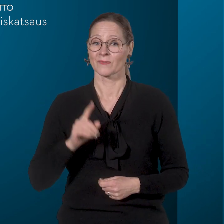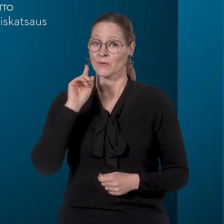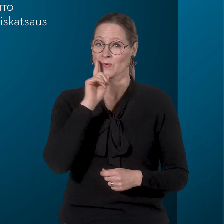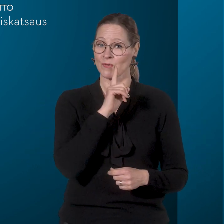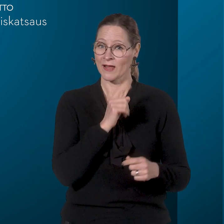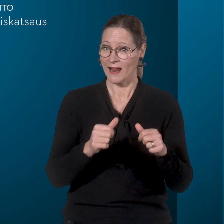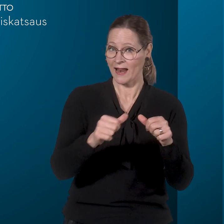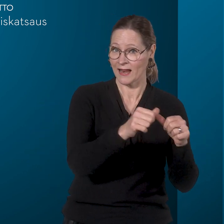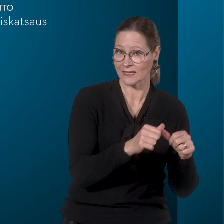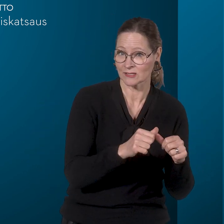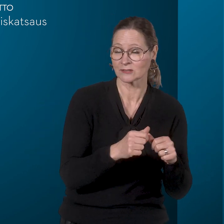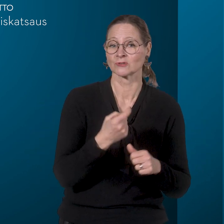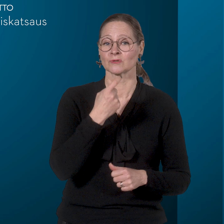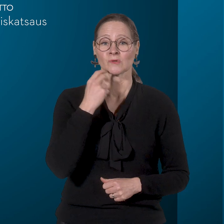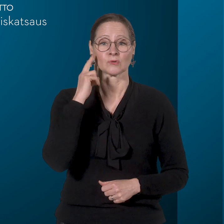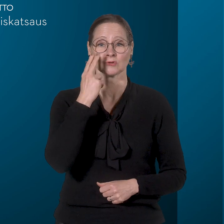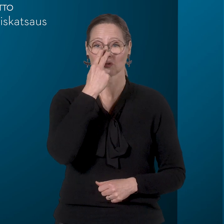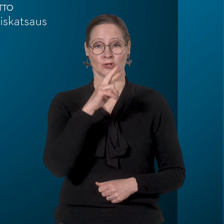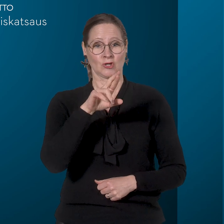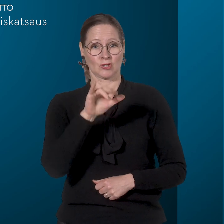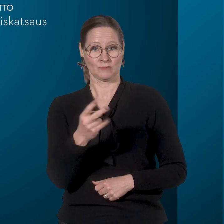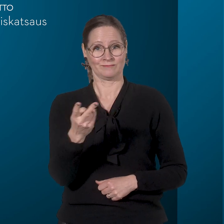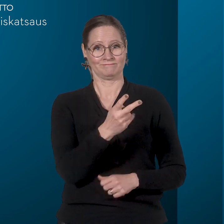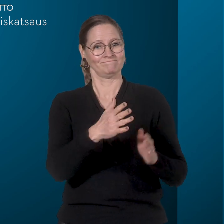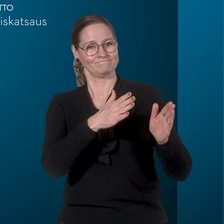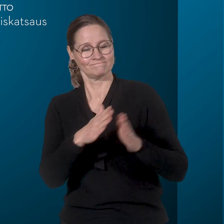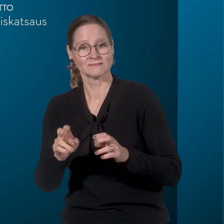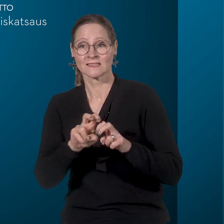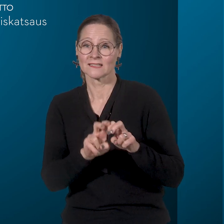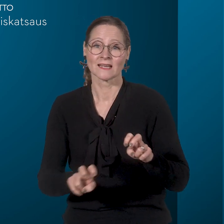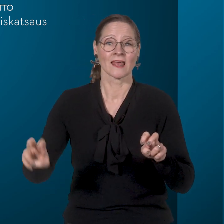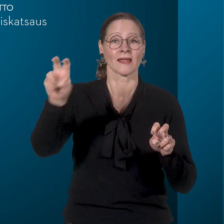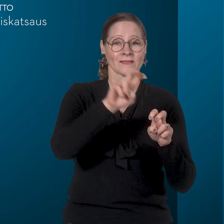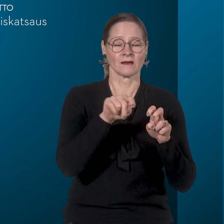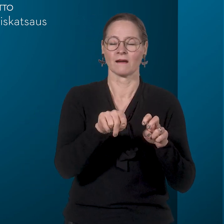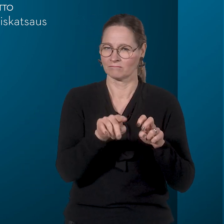Kuurojen Liiton ja Suomen Kuurosokeat ry:n järjestämä kiertue kattoi -